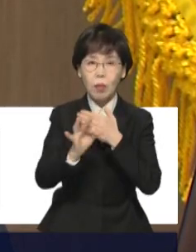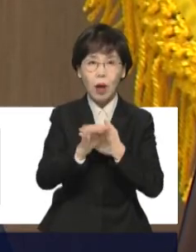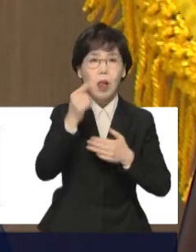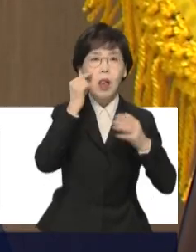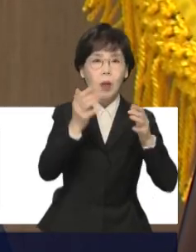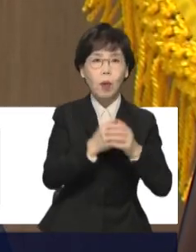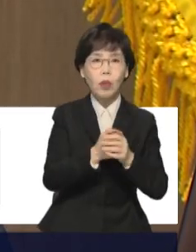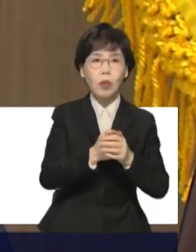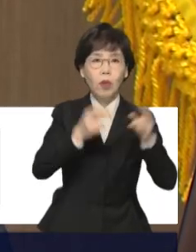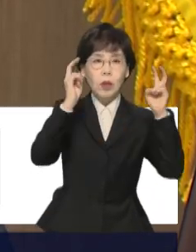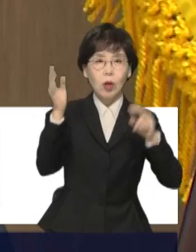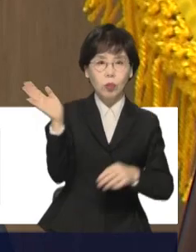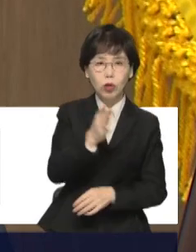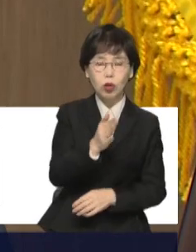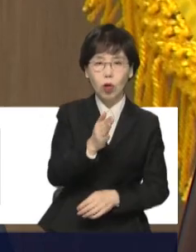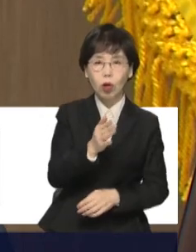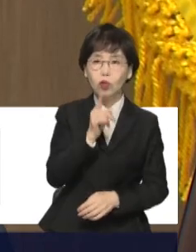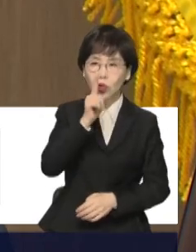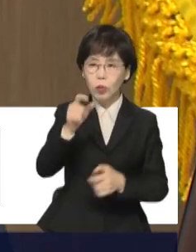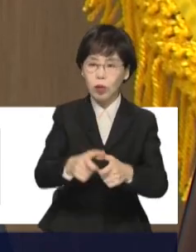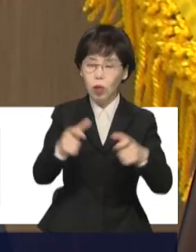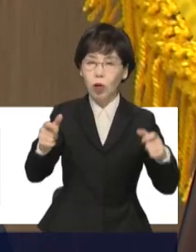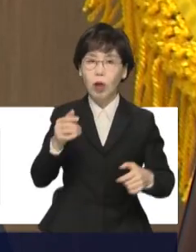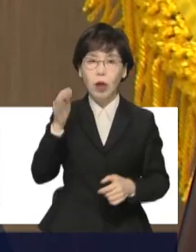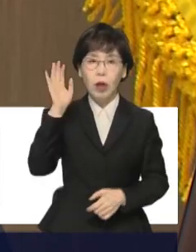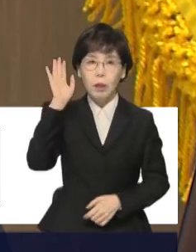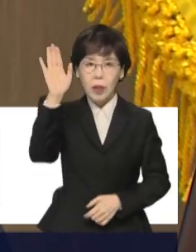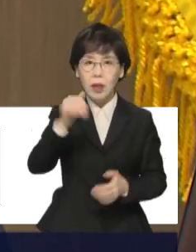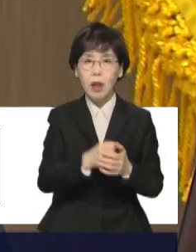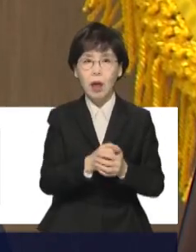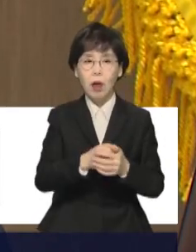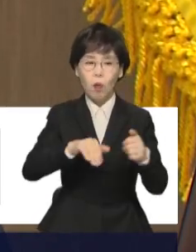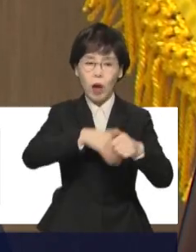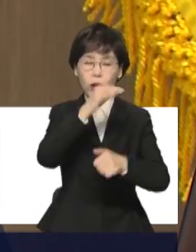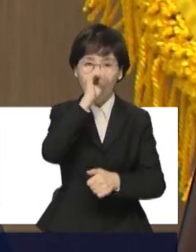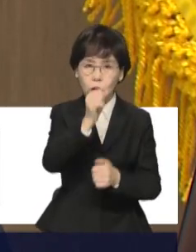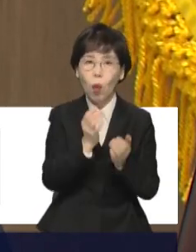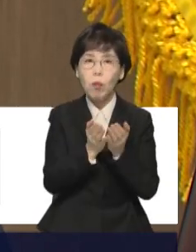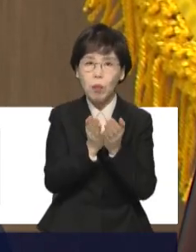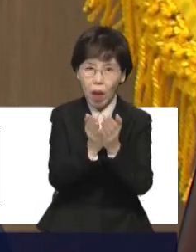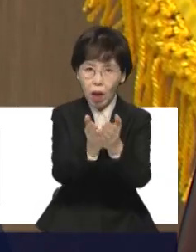것이고 미래 친환경 선박, 수소 환원 제철